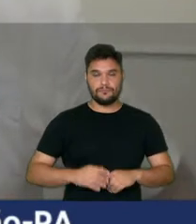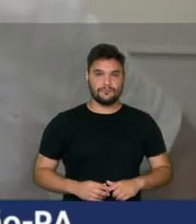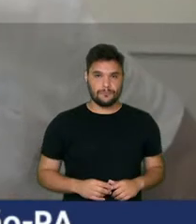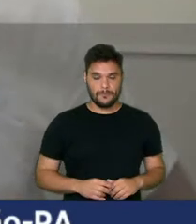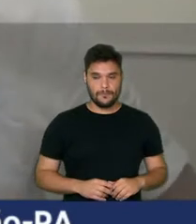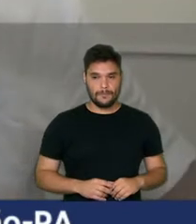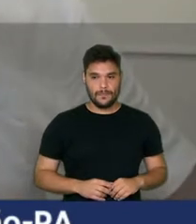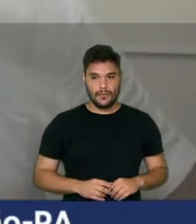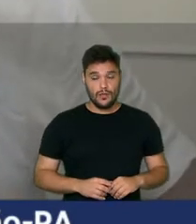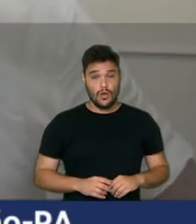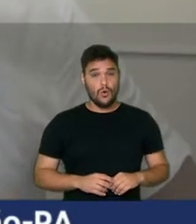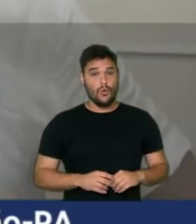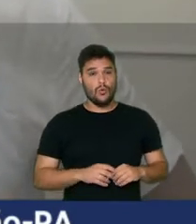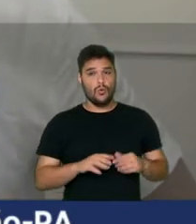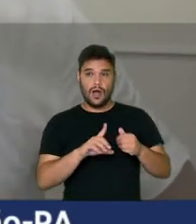VARIAÇÃO DO PRODUTO INTERNO BRUTO. PROJETO INICIAL. NOS